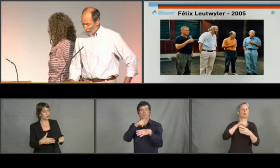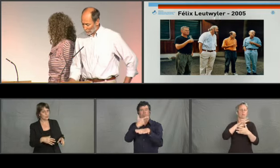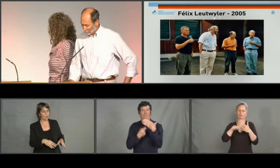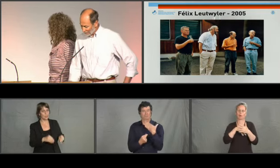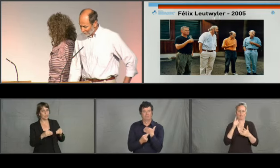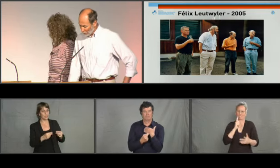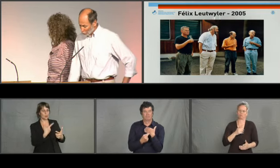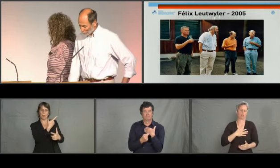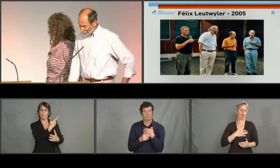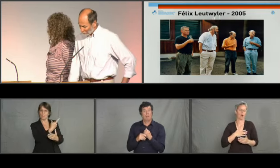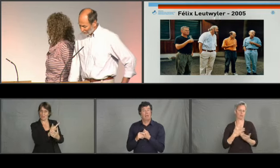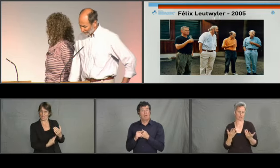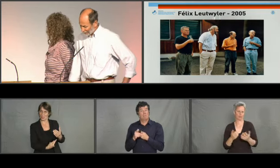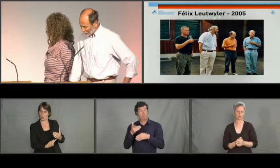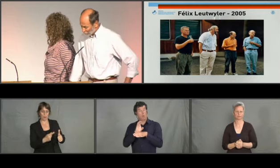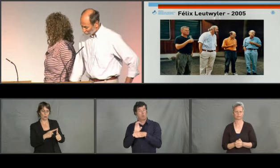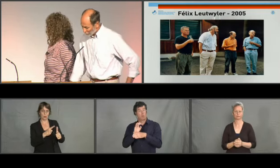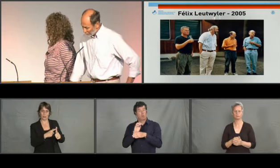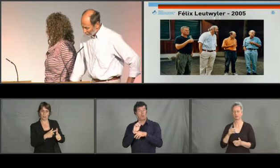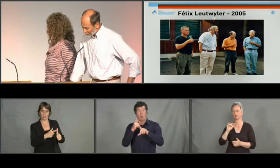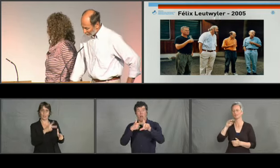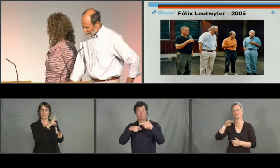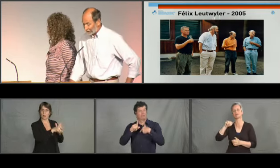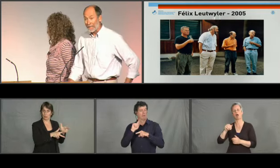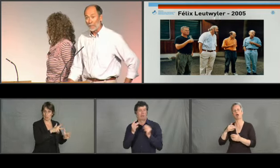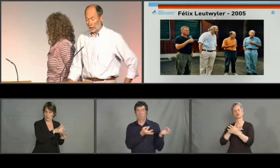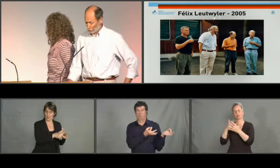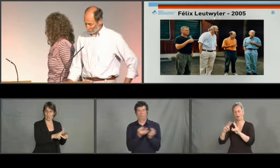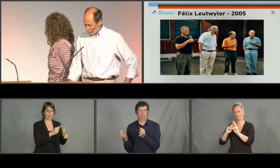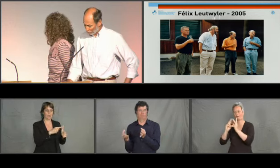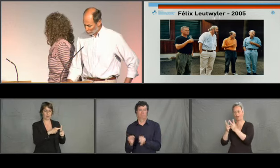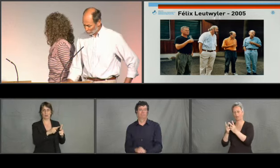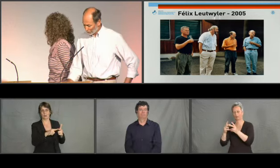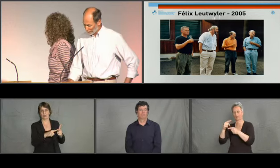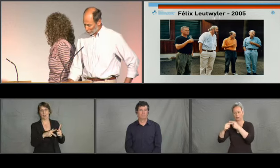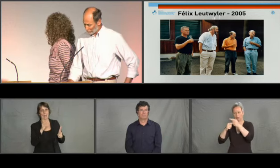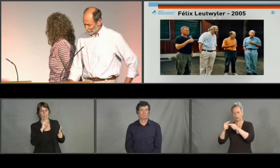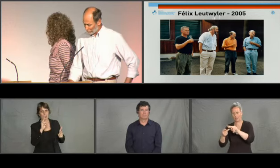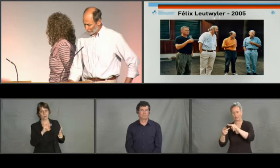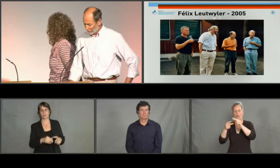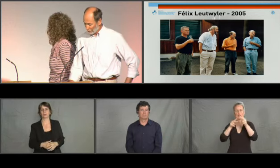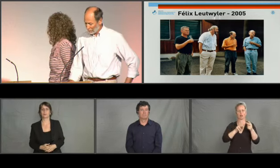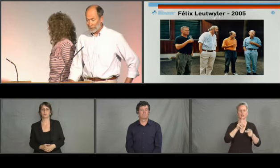Aus dem DIMA Sprachverein ist die DIMA Sprachschule entstanden,